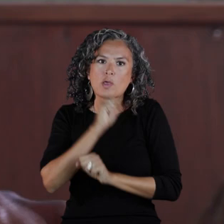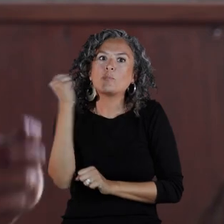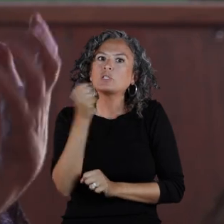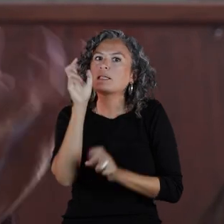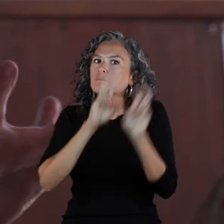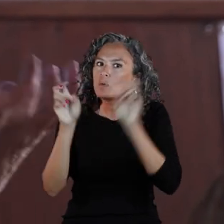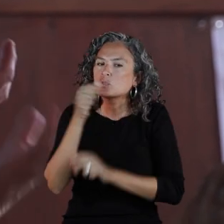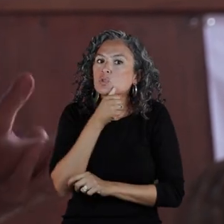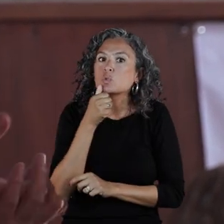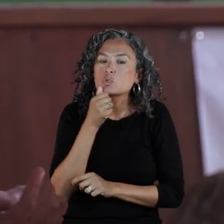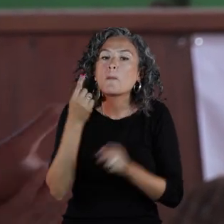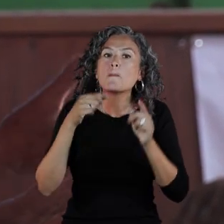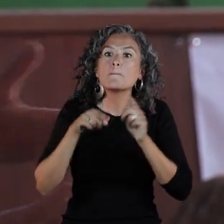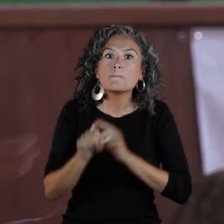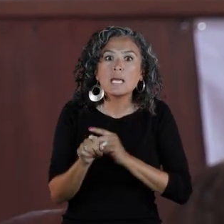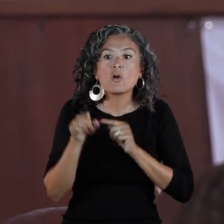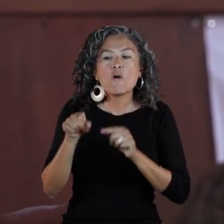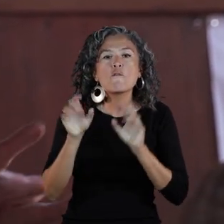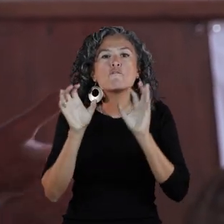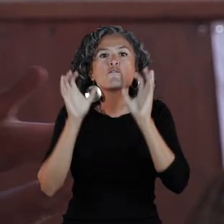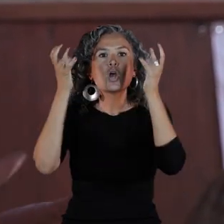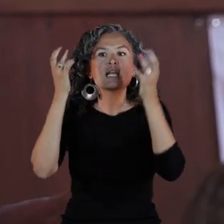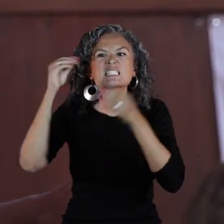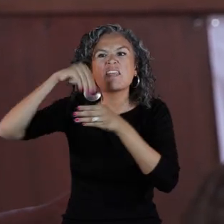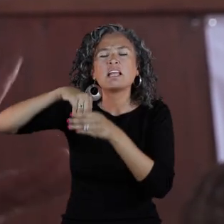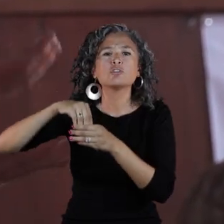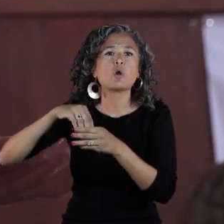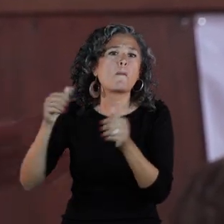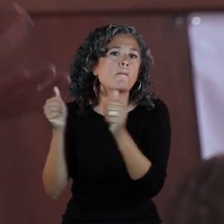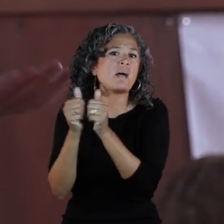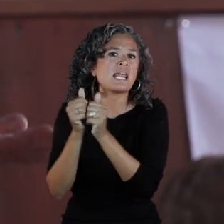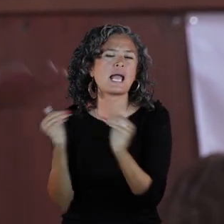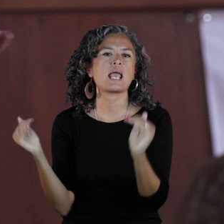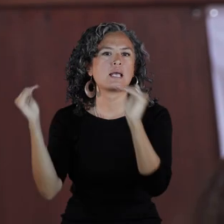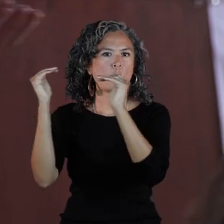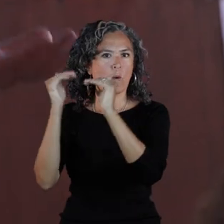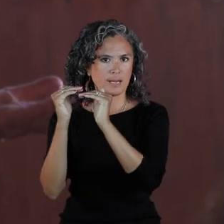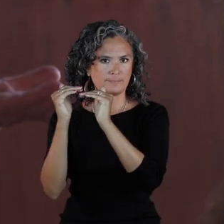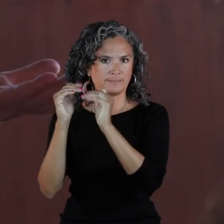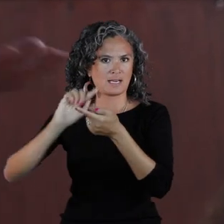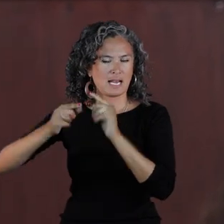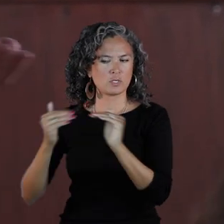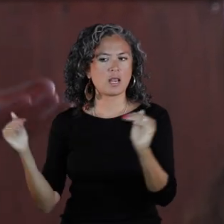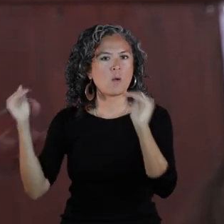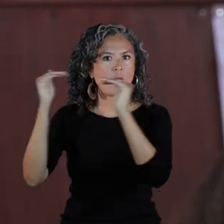Esta forma de violencia en una relación de igual a igual es lo que llamamos